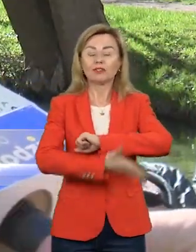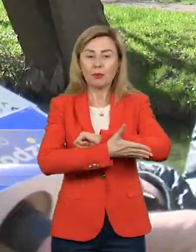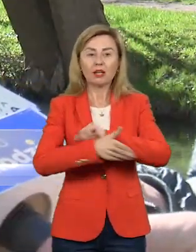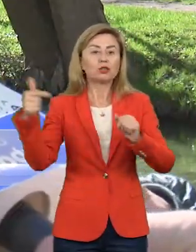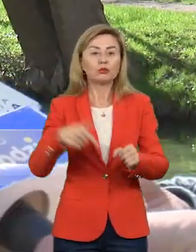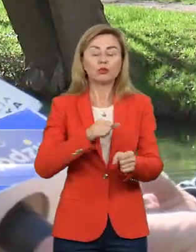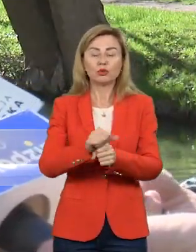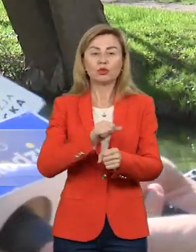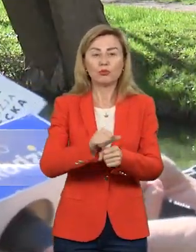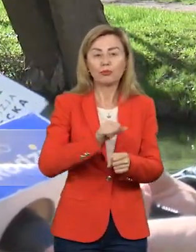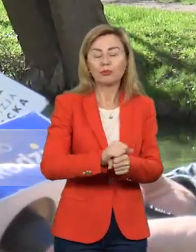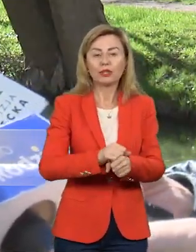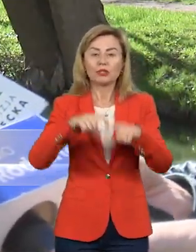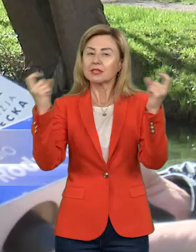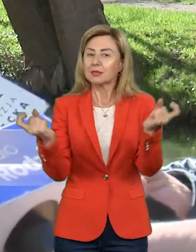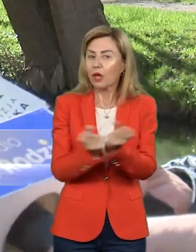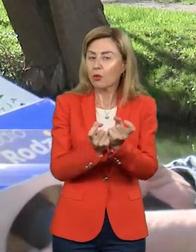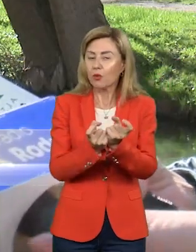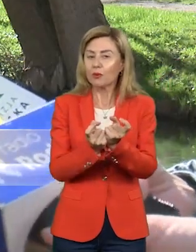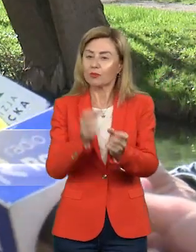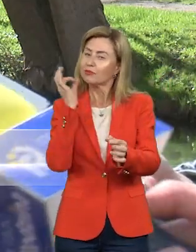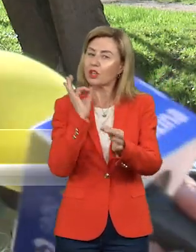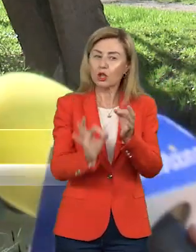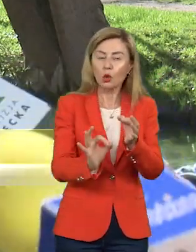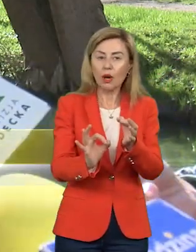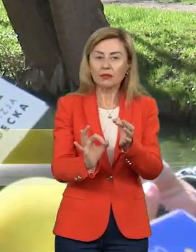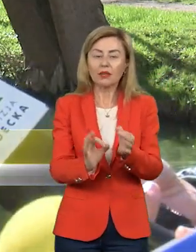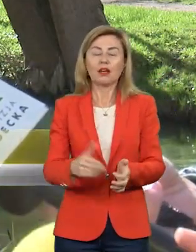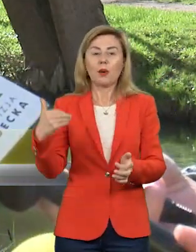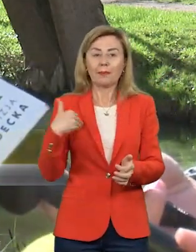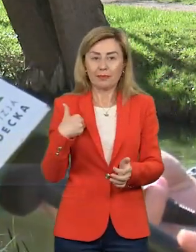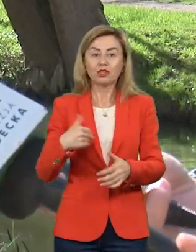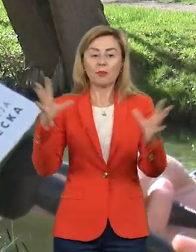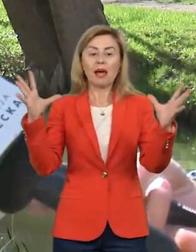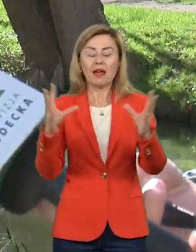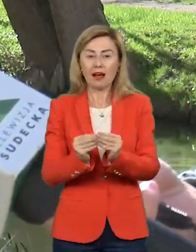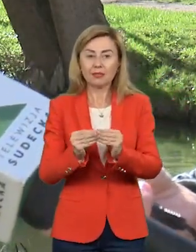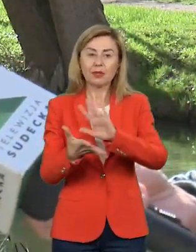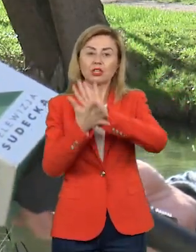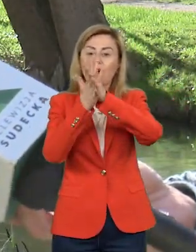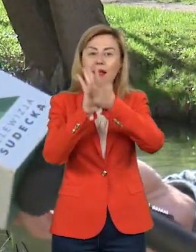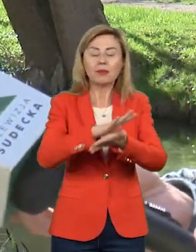Jednym z jego elementów jest bycie razem i ta rehabilitacja społeczna.